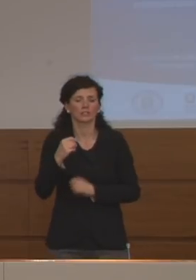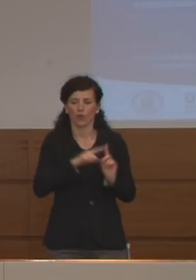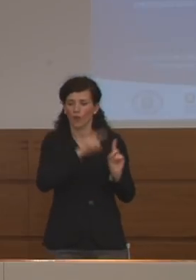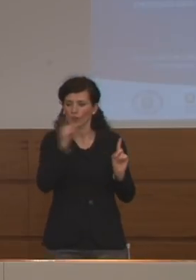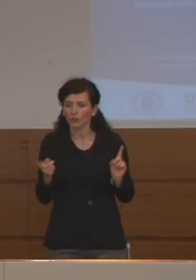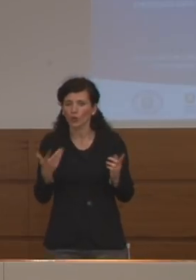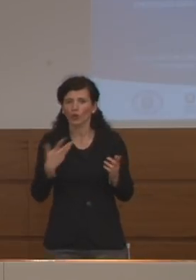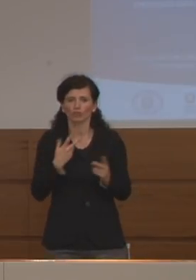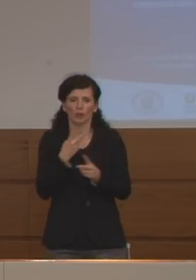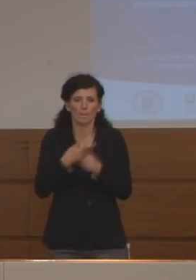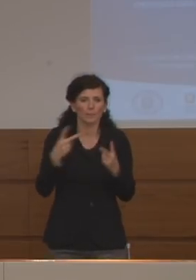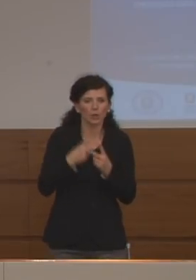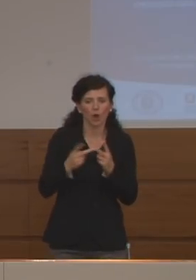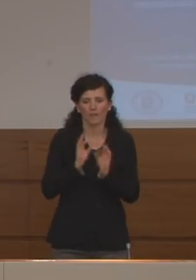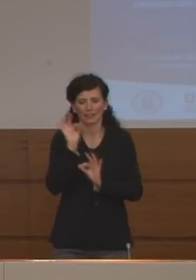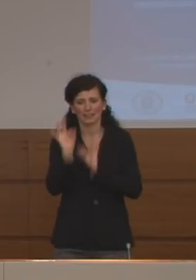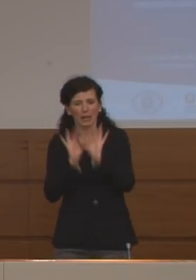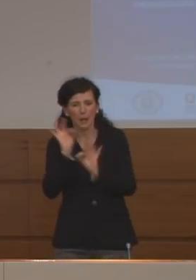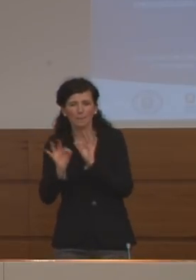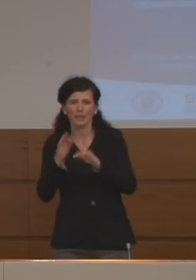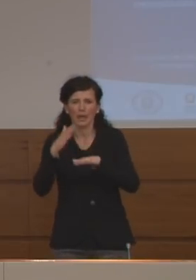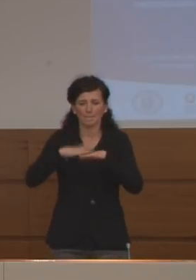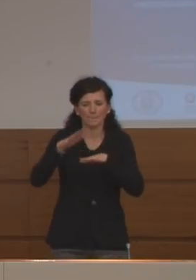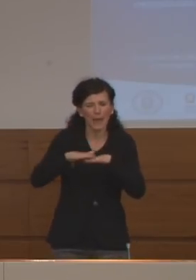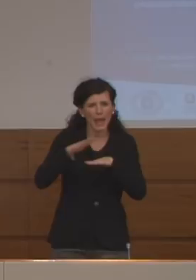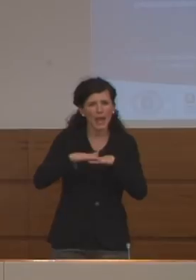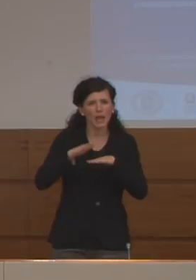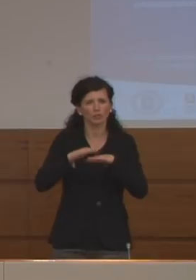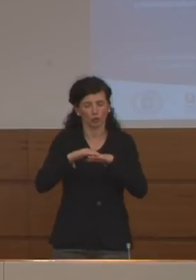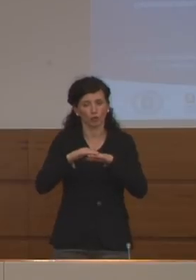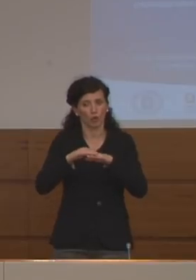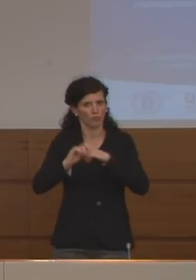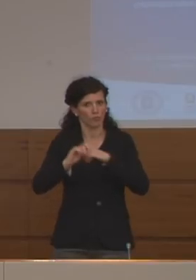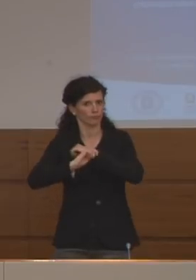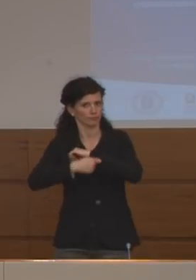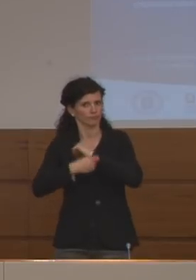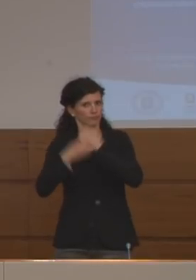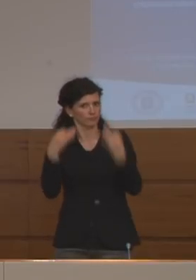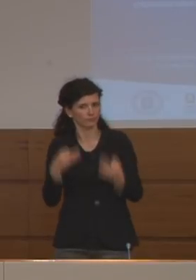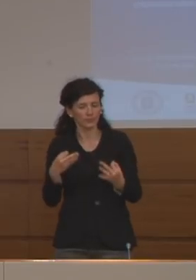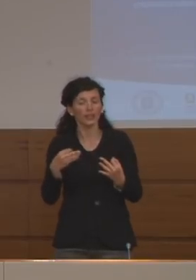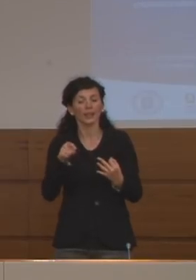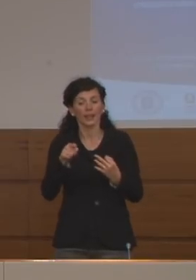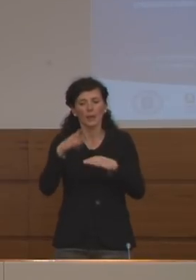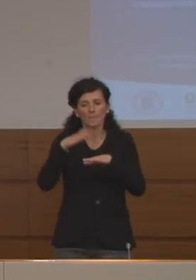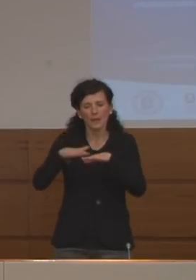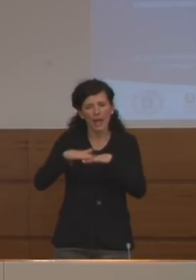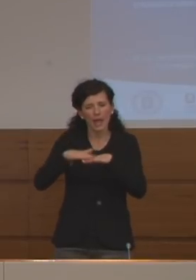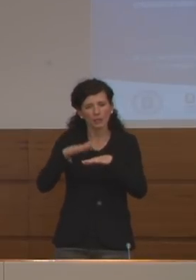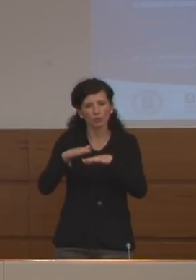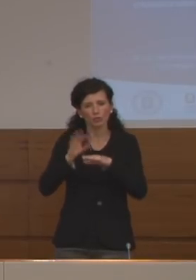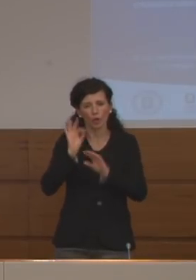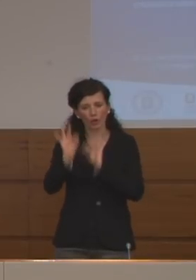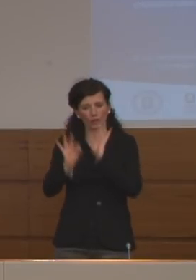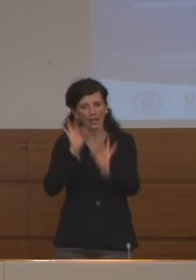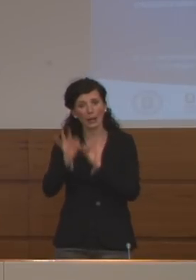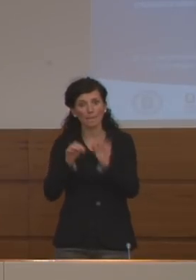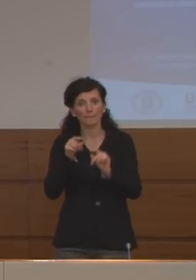una metodologia straordinariamente rigorosa, ma che devono essere assai